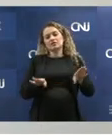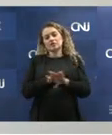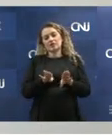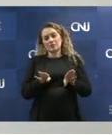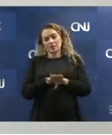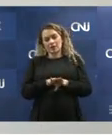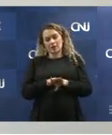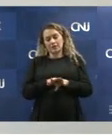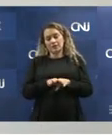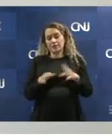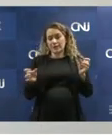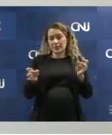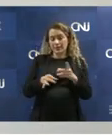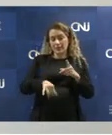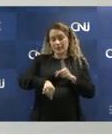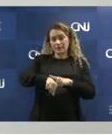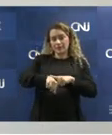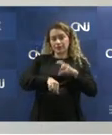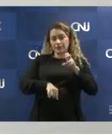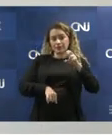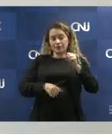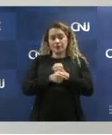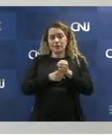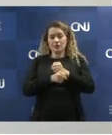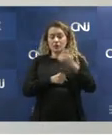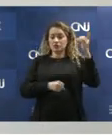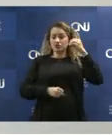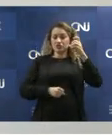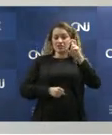entrou este prazo de cinco anos no último dia 5 de junho de 2022.